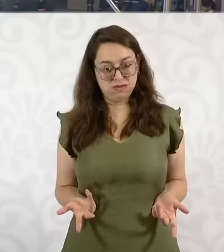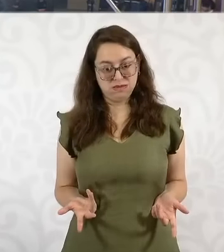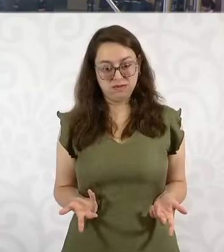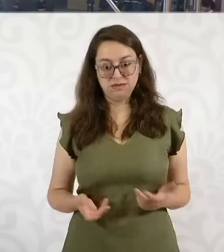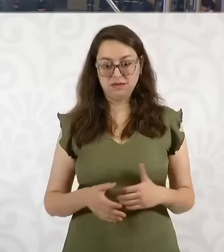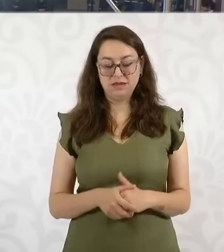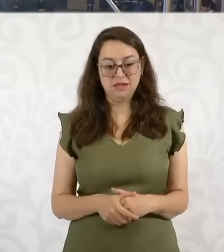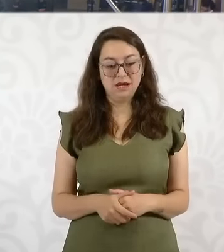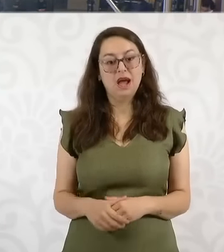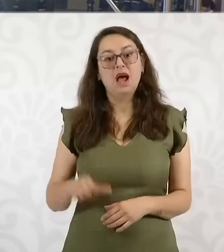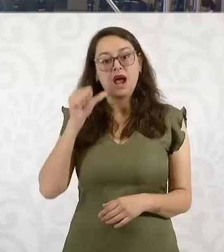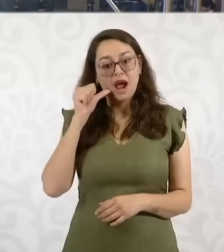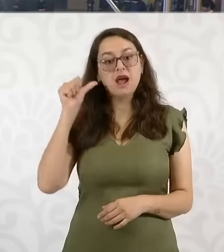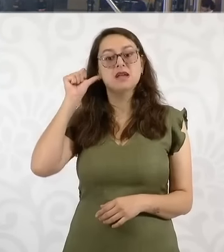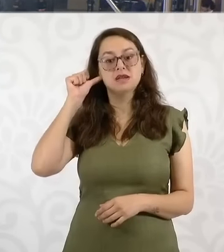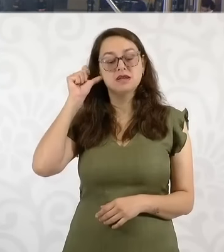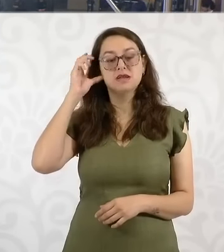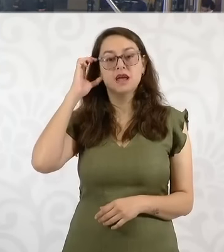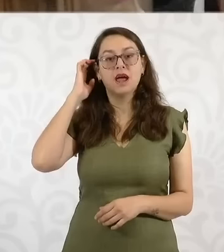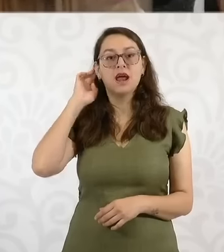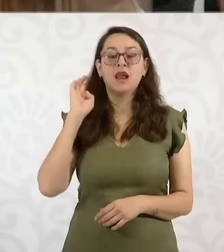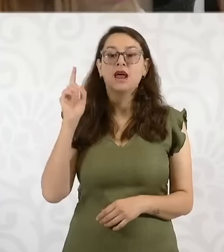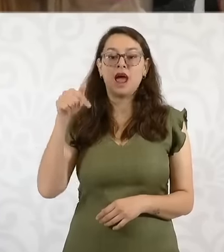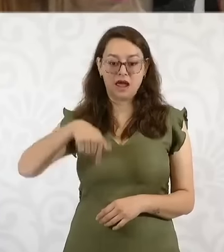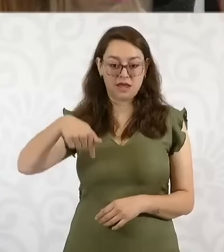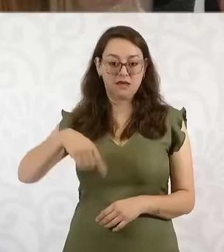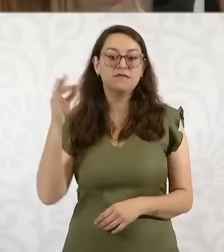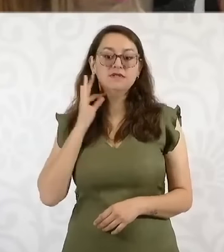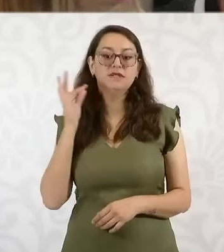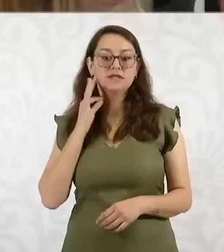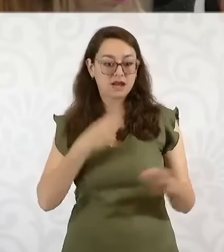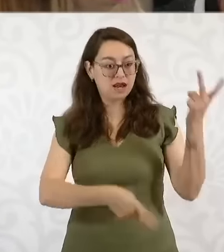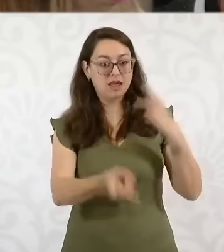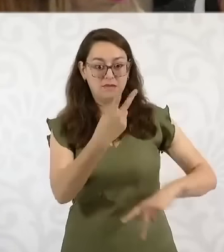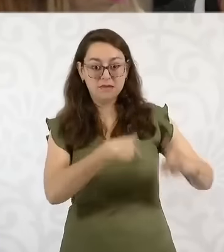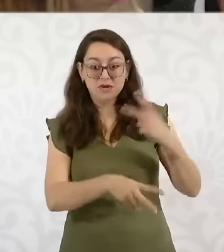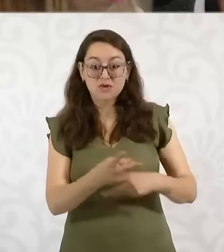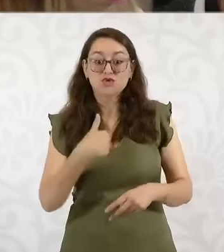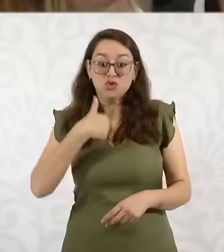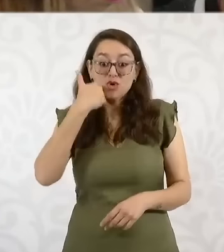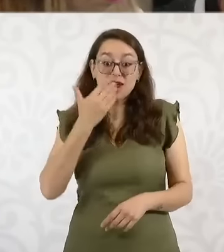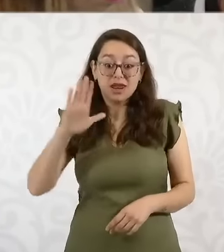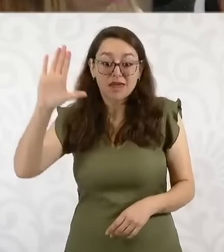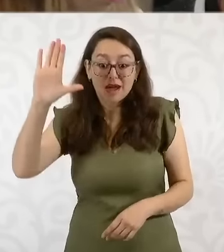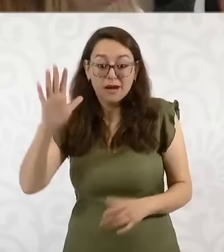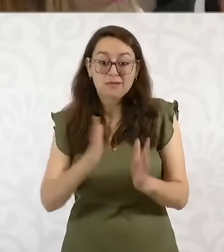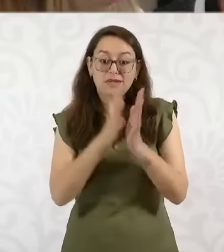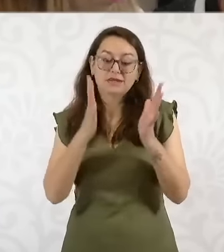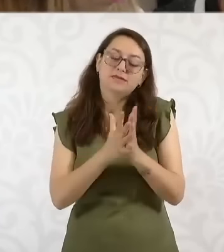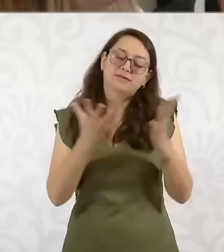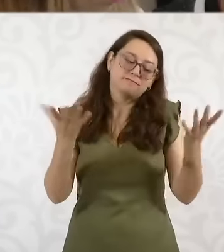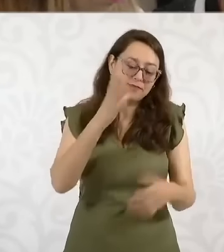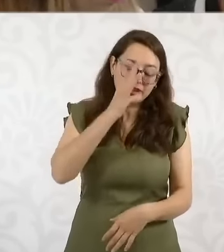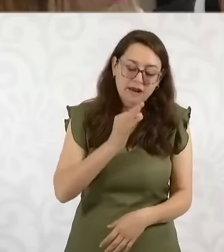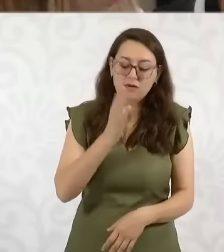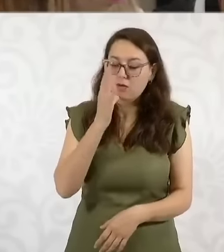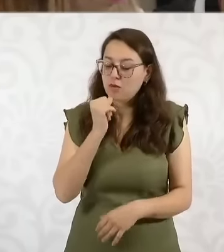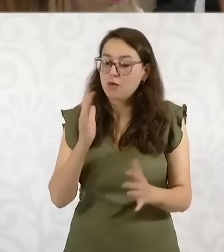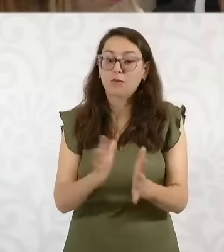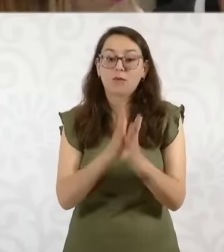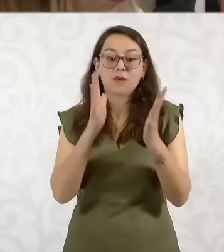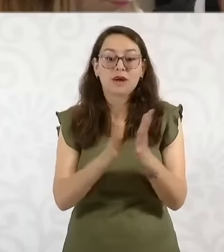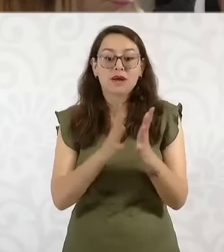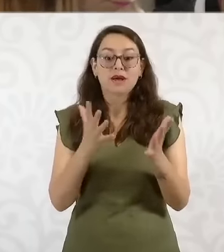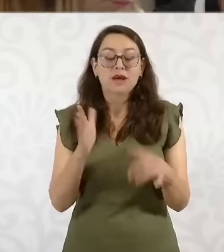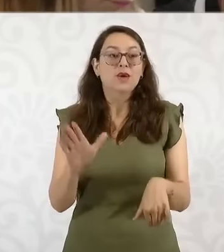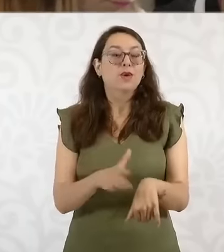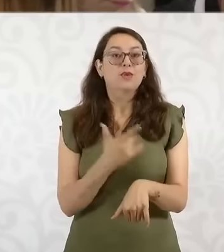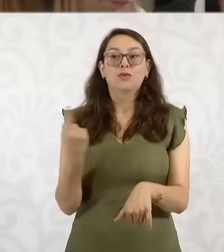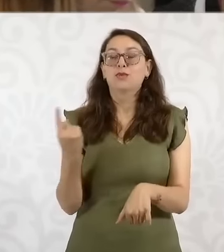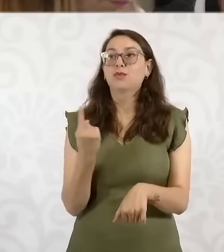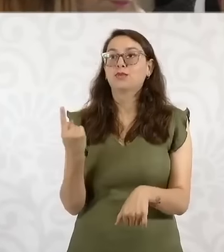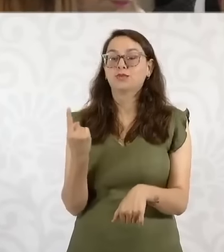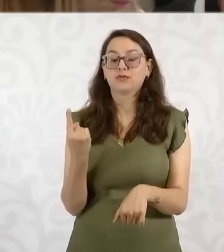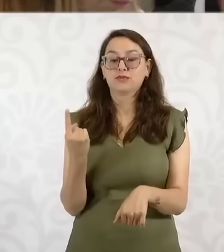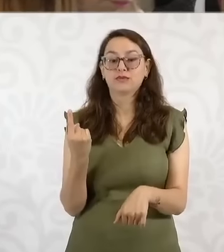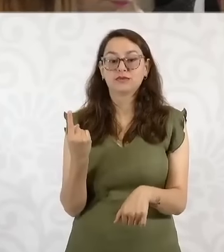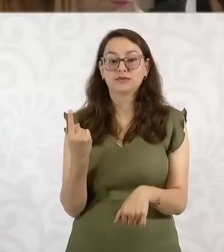que estaban también gente de la fiscalía, pues también quería participar, no fue posible porque